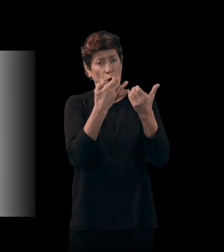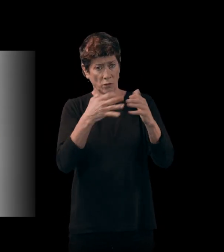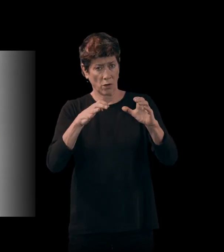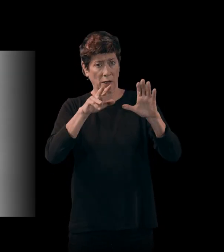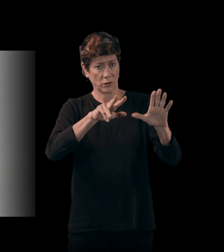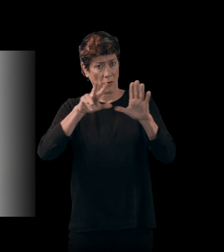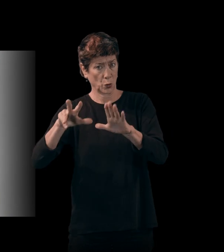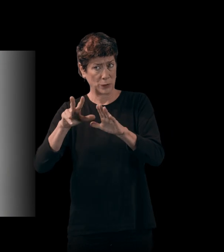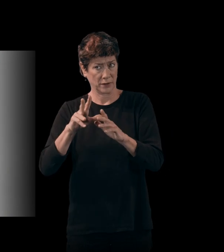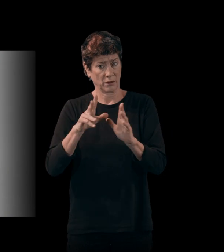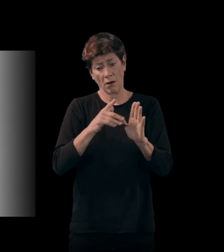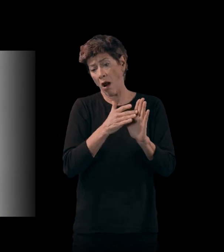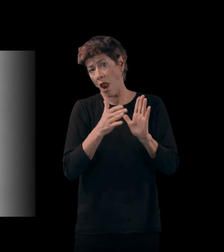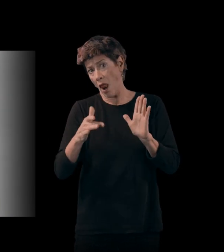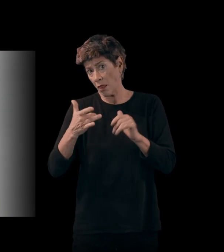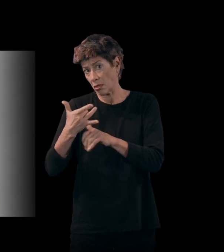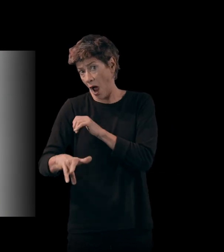pas du tout en son centre, mais vraiment vers la fin,